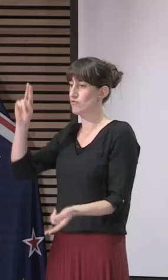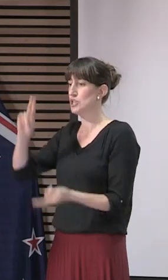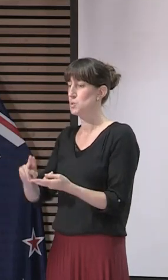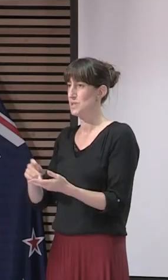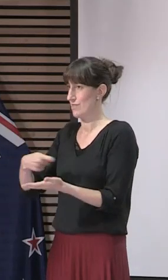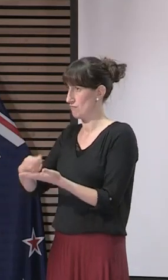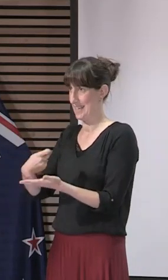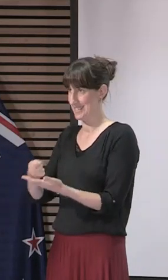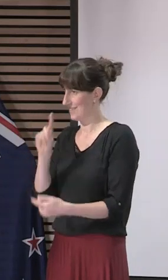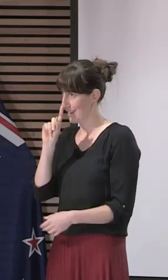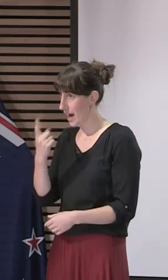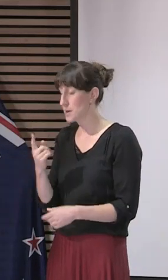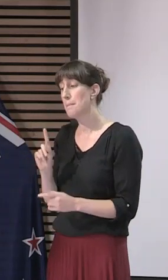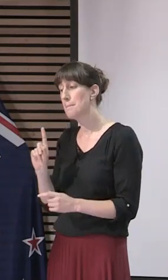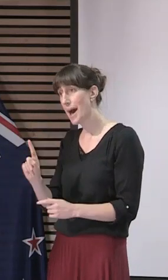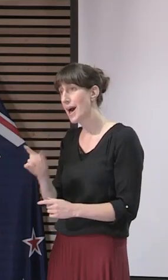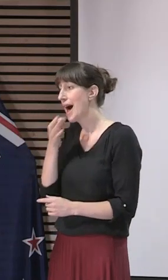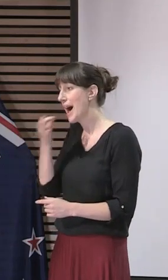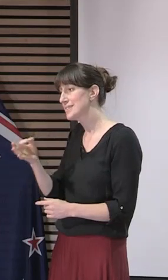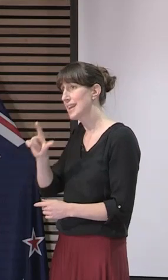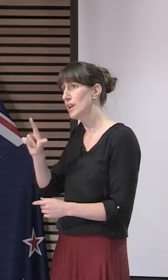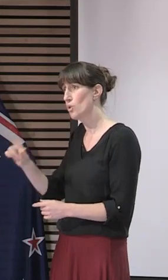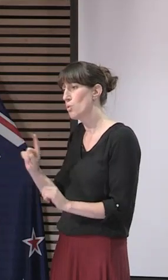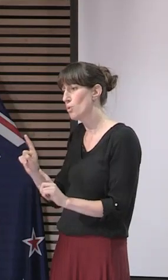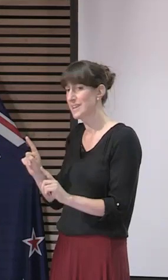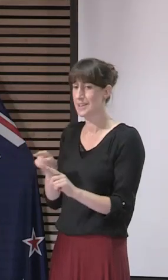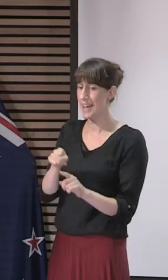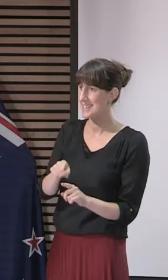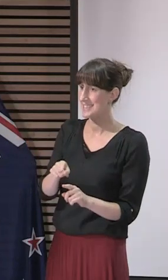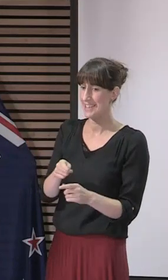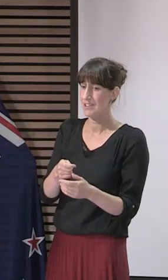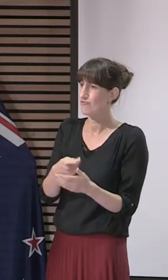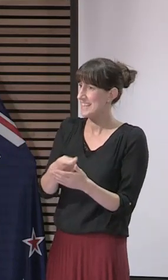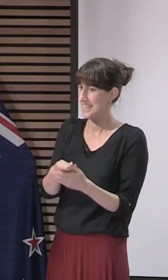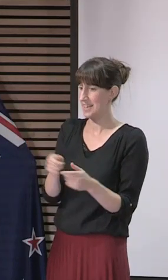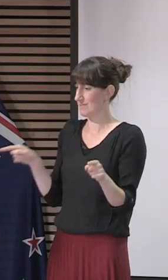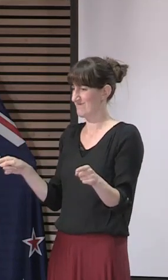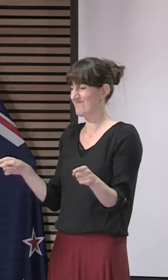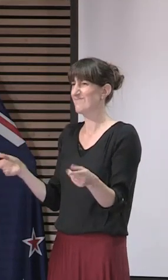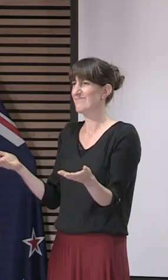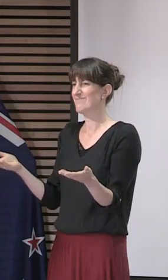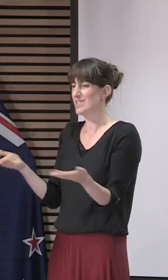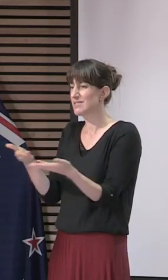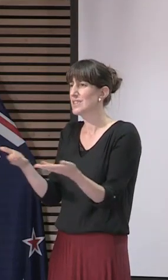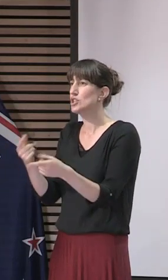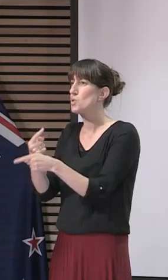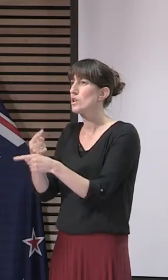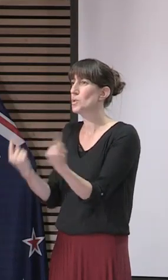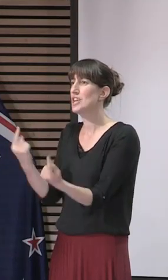i te ture. Ahakoa kaore e taea e